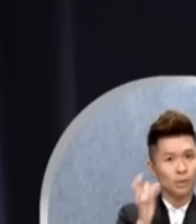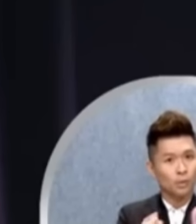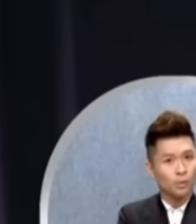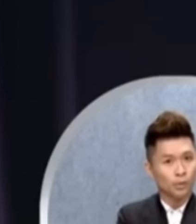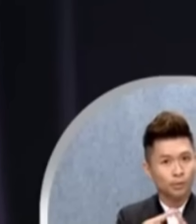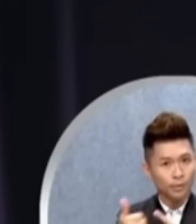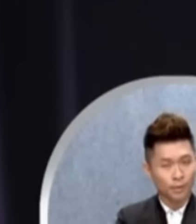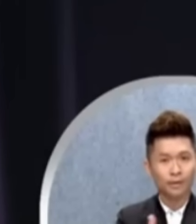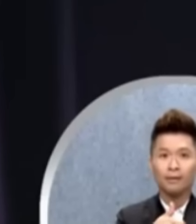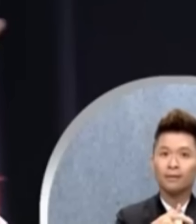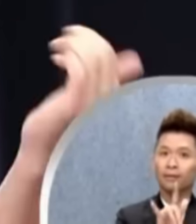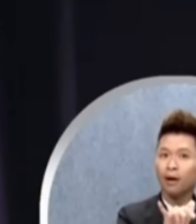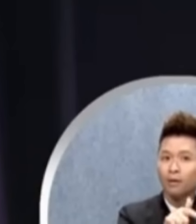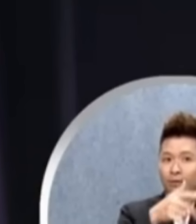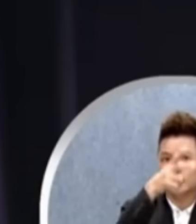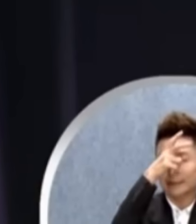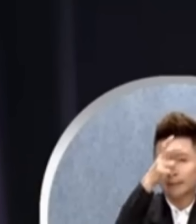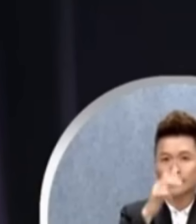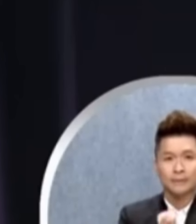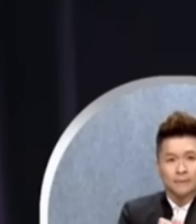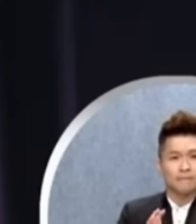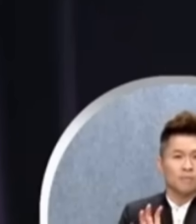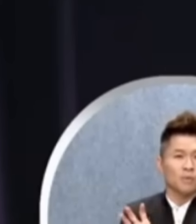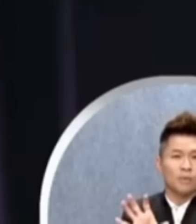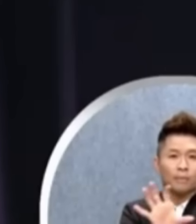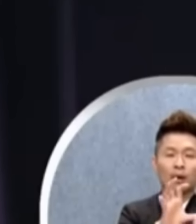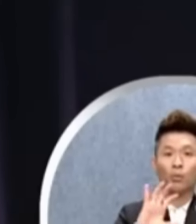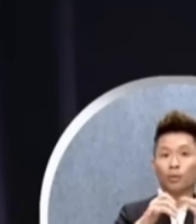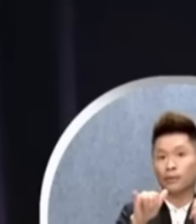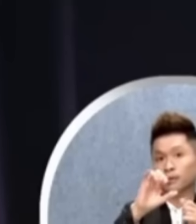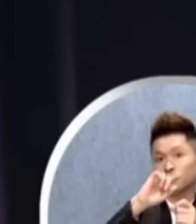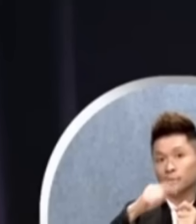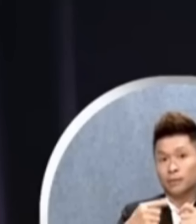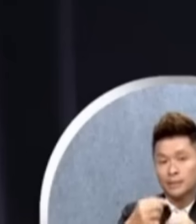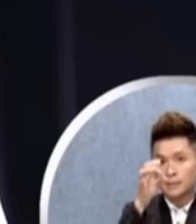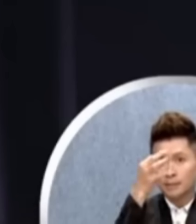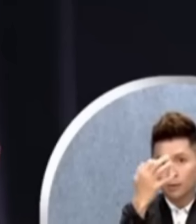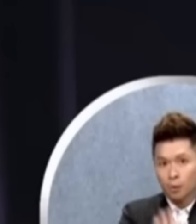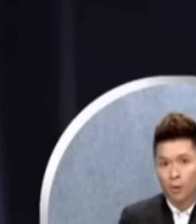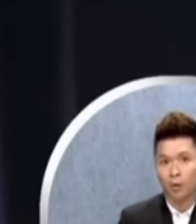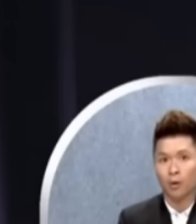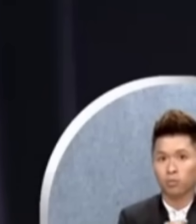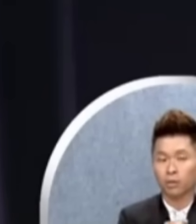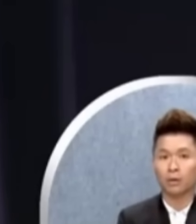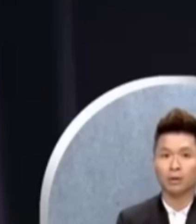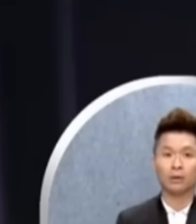變成過街老鼠 砍他國民年金 農 農民朋友 菜價一漲抓菜蟲